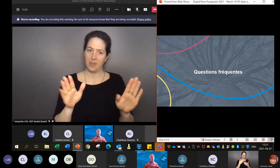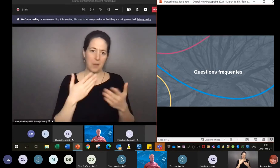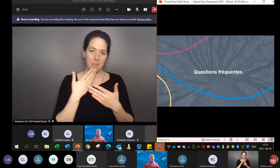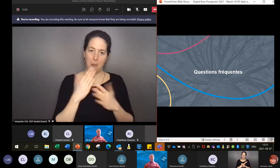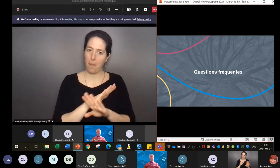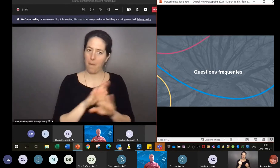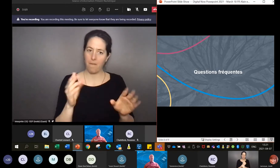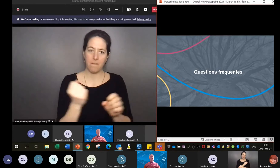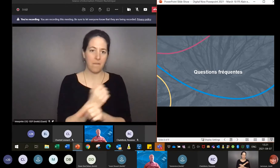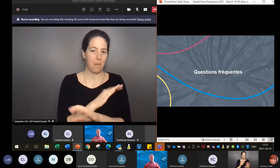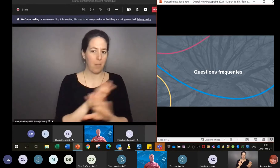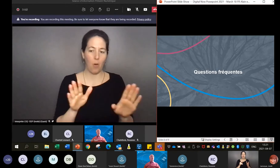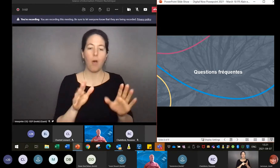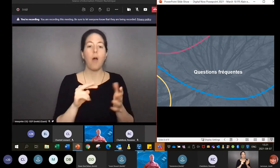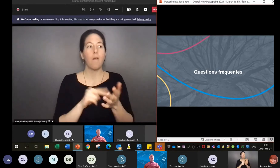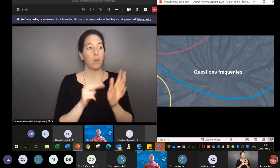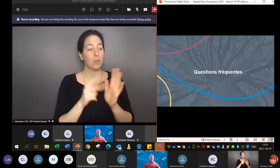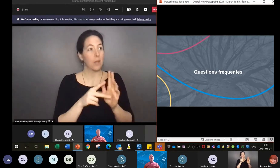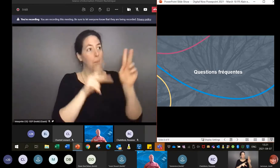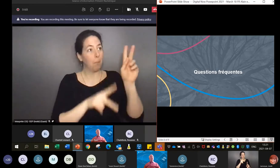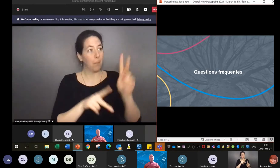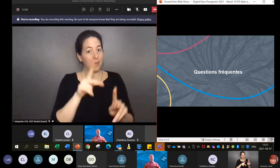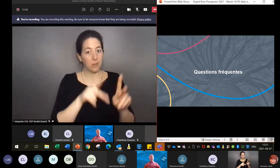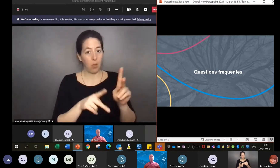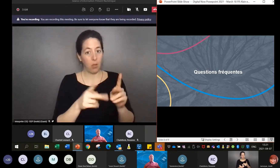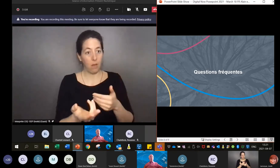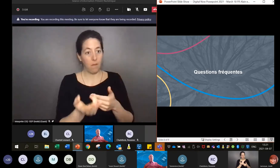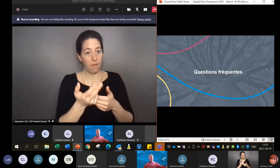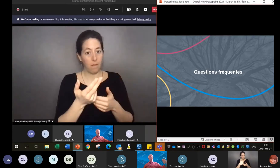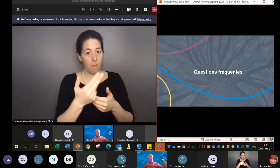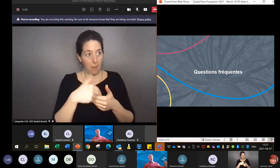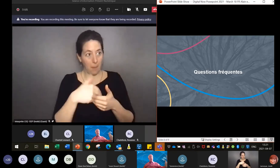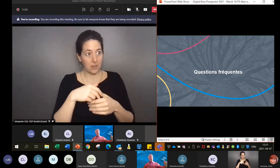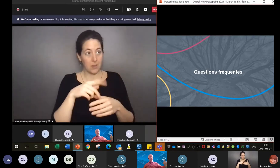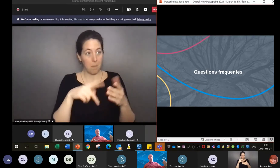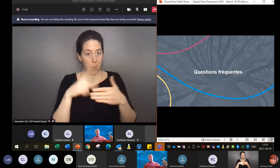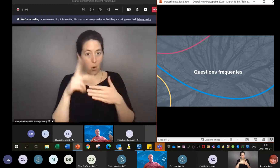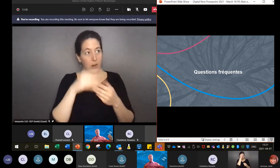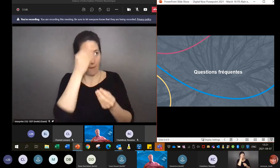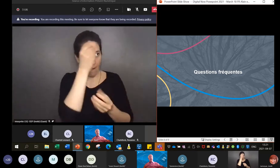informez les gens qui en font partie.